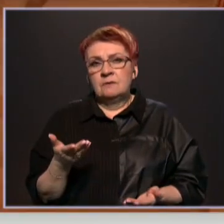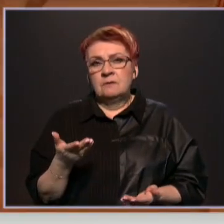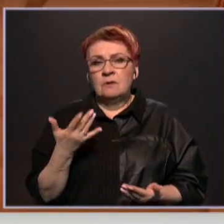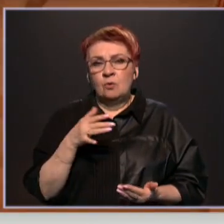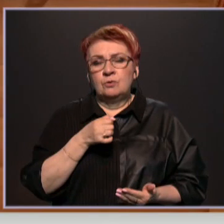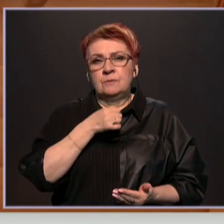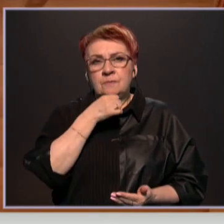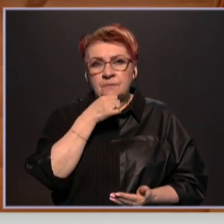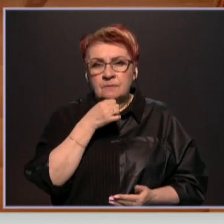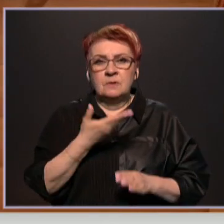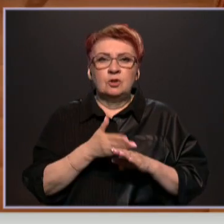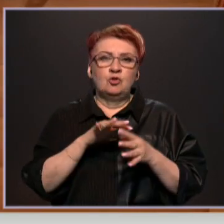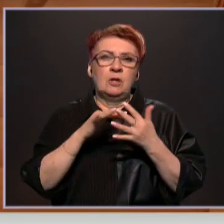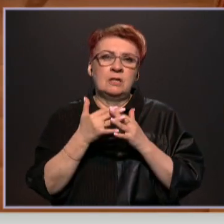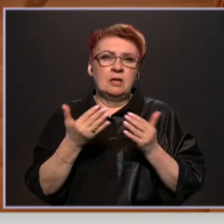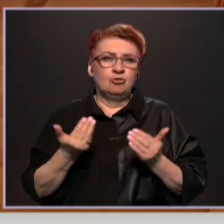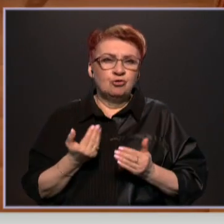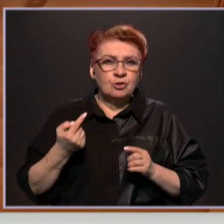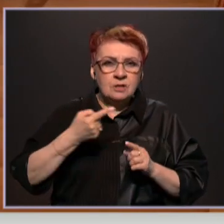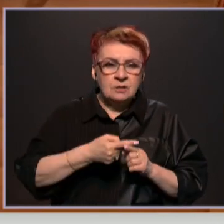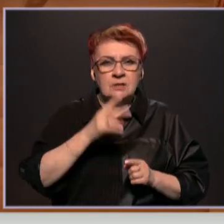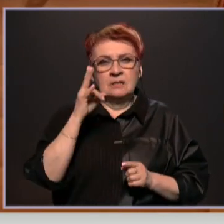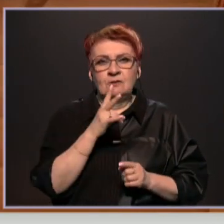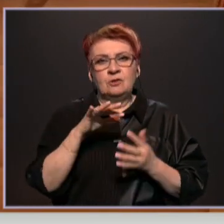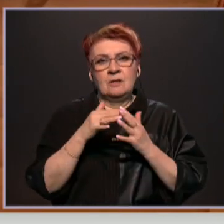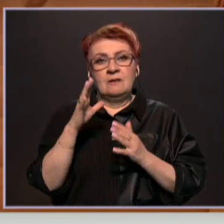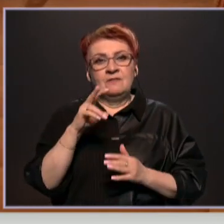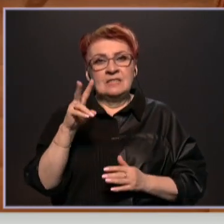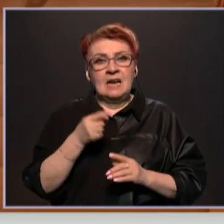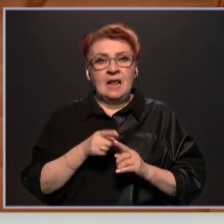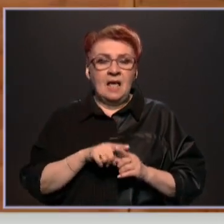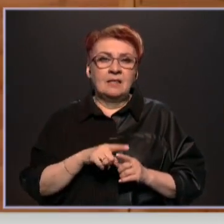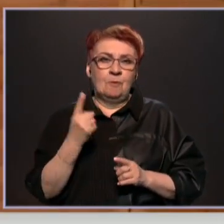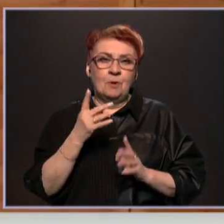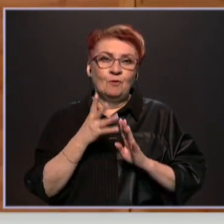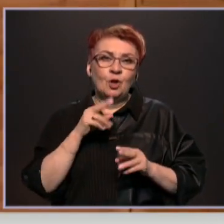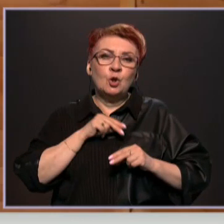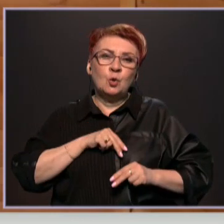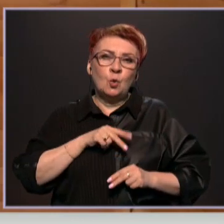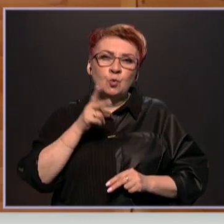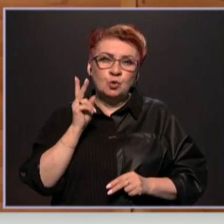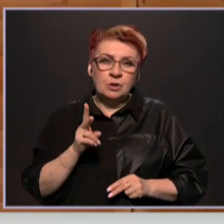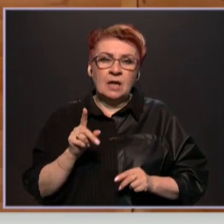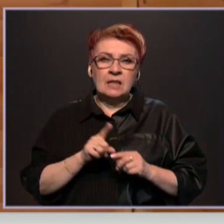плюс тяжелая христианская жизнь священник в селе это в первую очередь труженик и такой приговор в